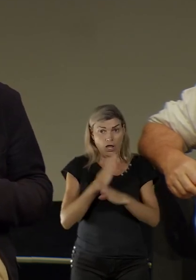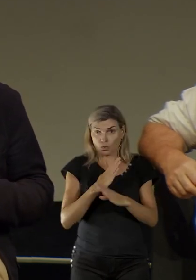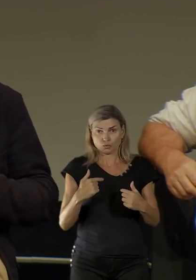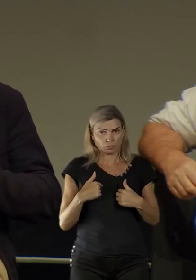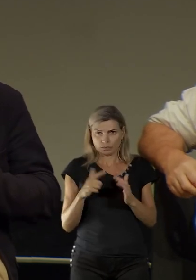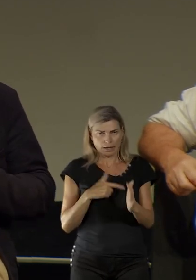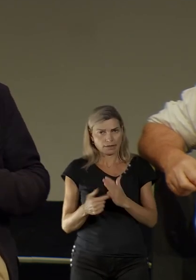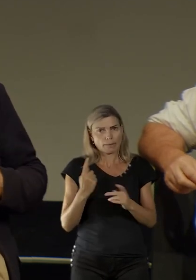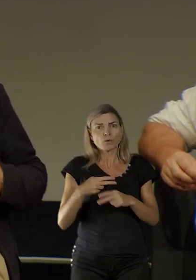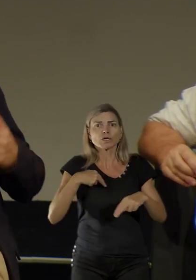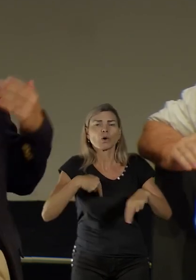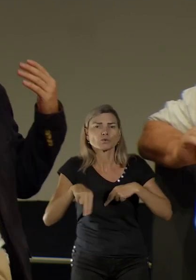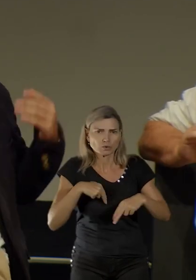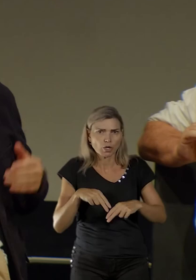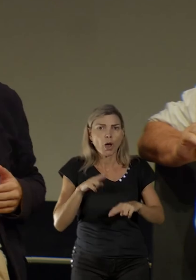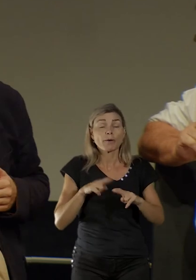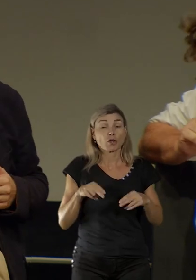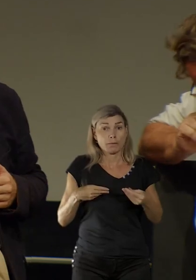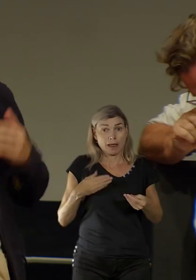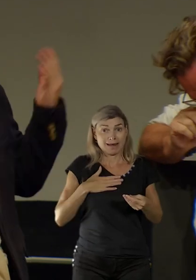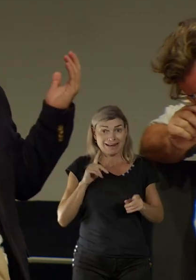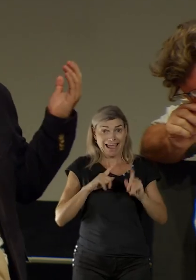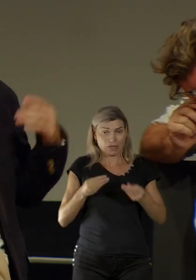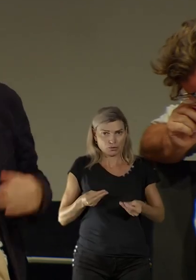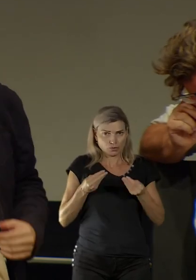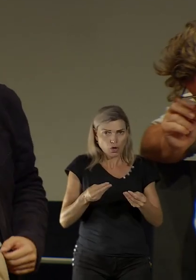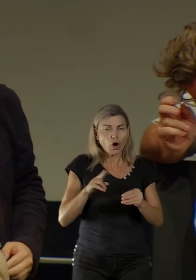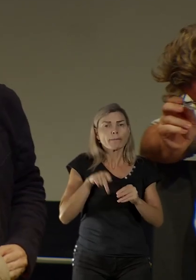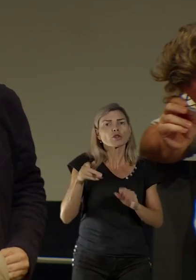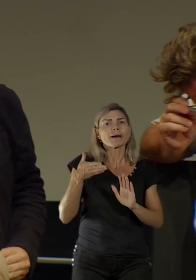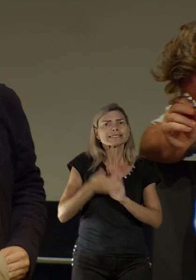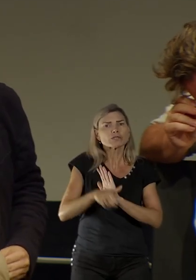Tam potom má určitou roli Zastupitelstvo, určený zastupitel v té roli.